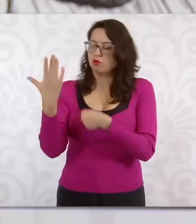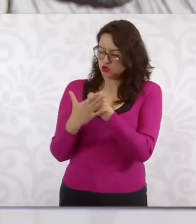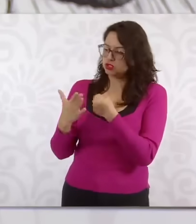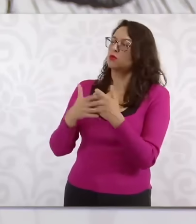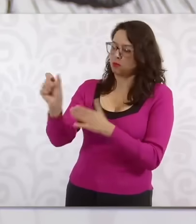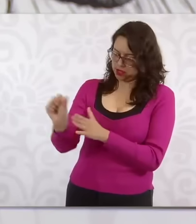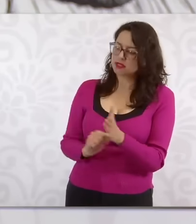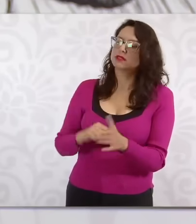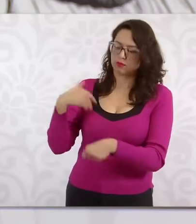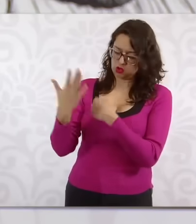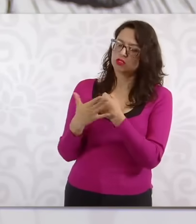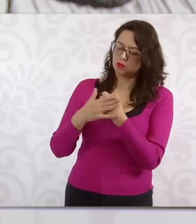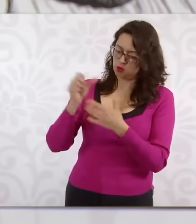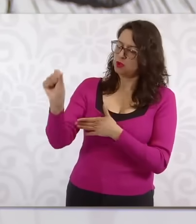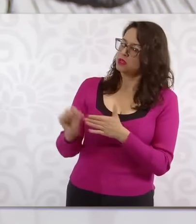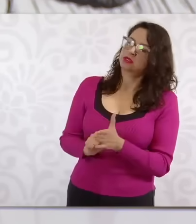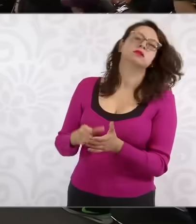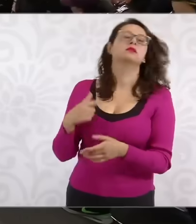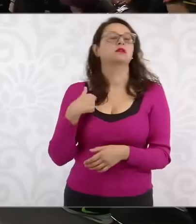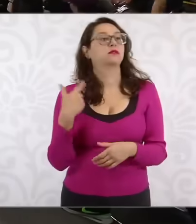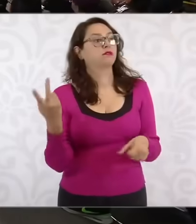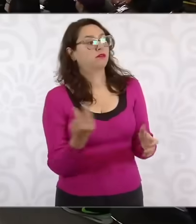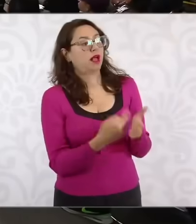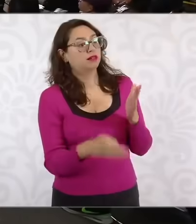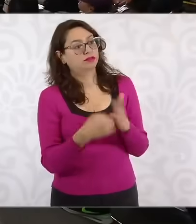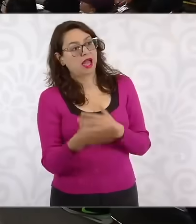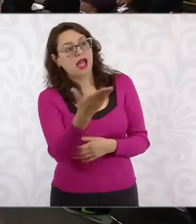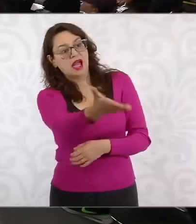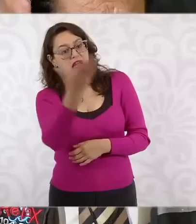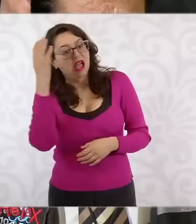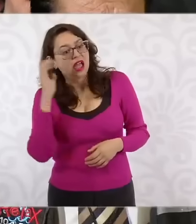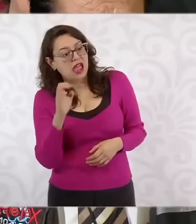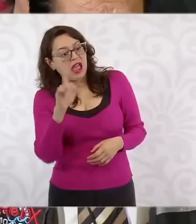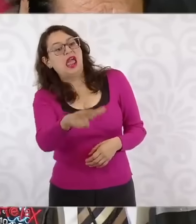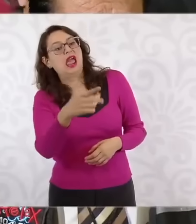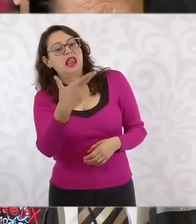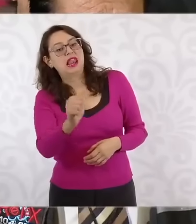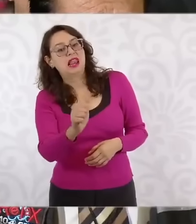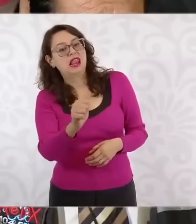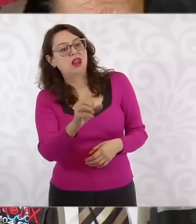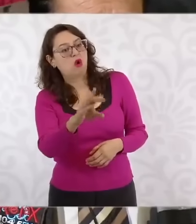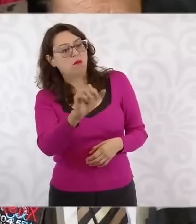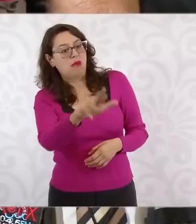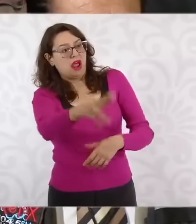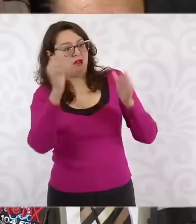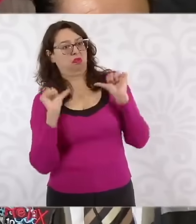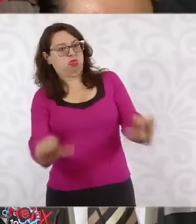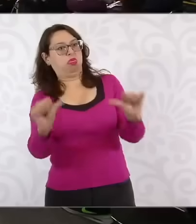no le he preguntado de la de a Harfush, o sea, no no me lo voy a dejar que se me vaya vivo. Eh,